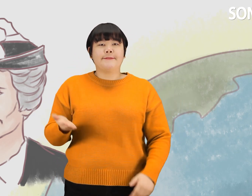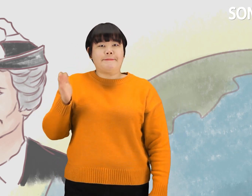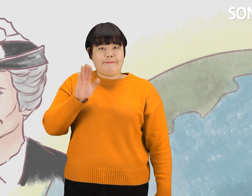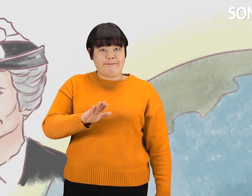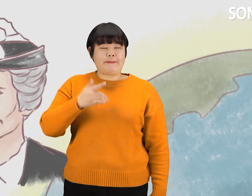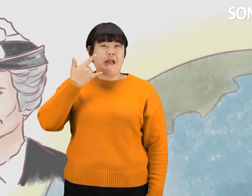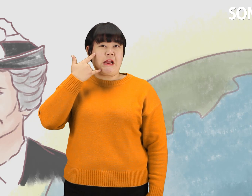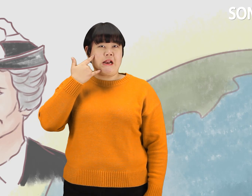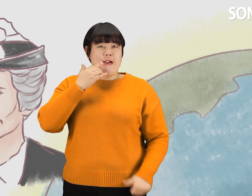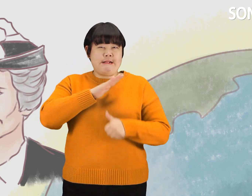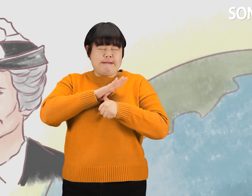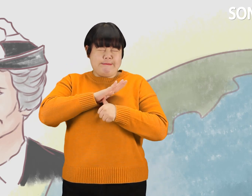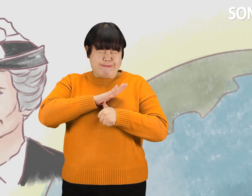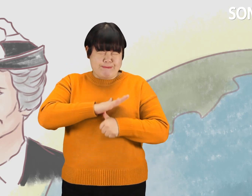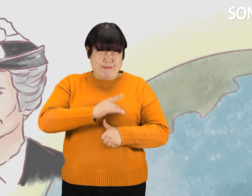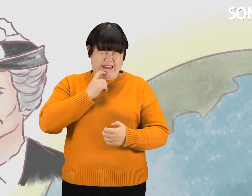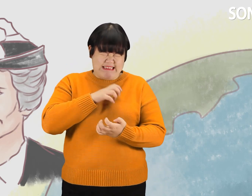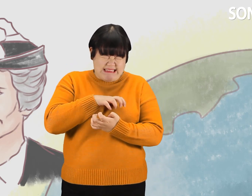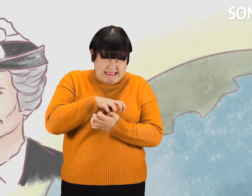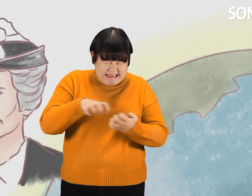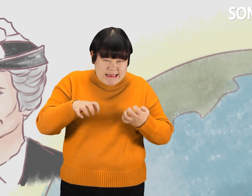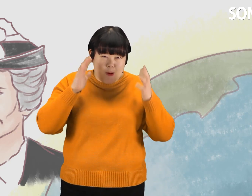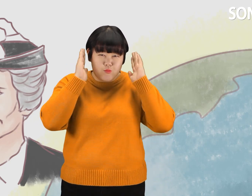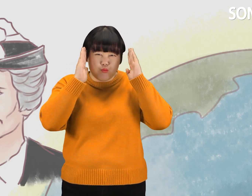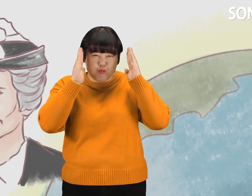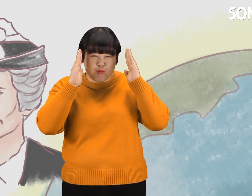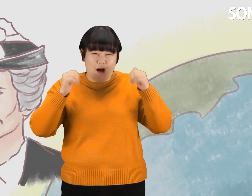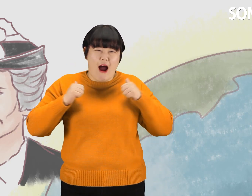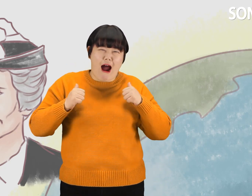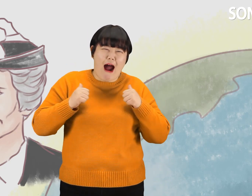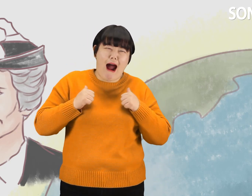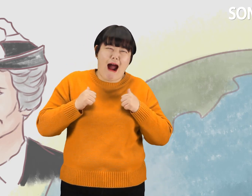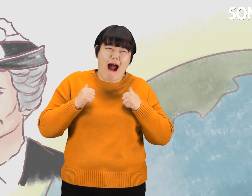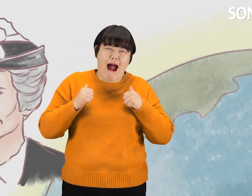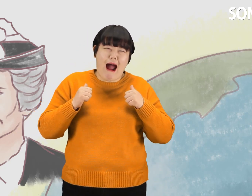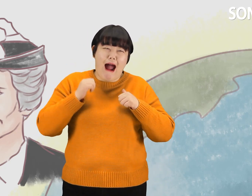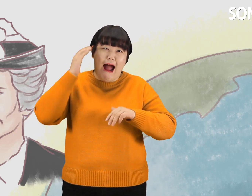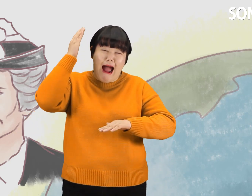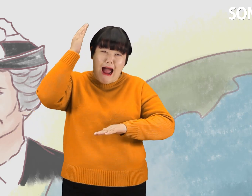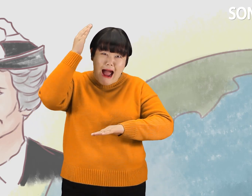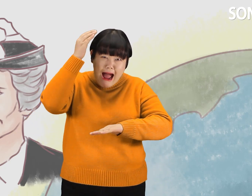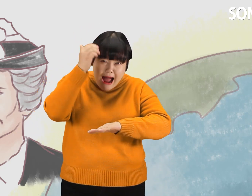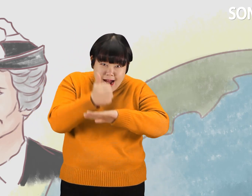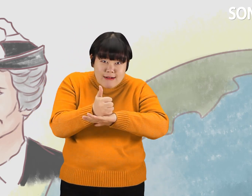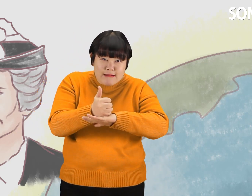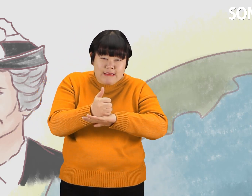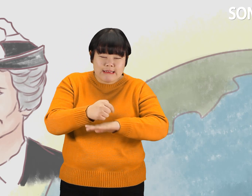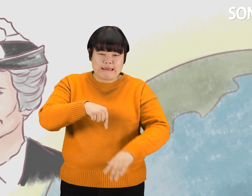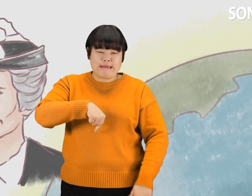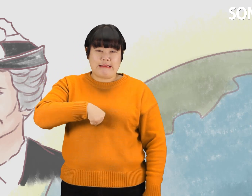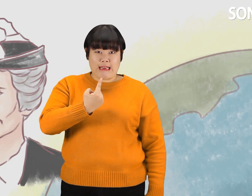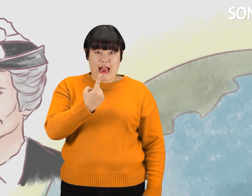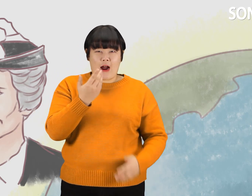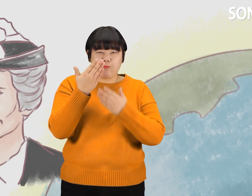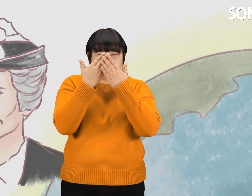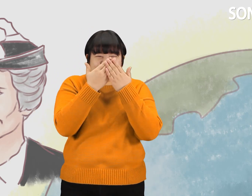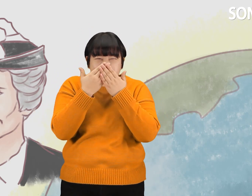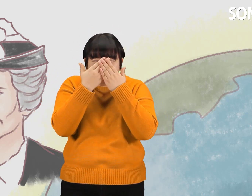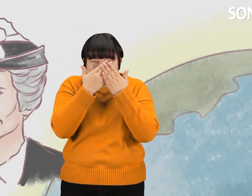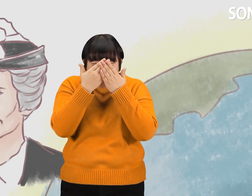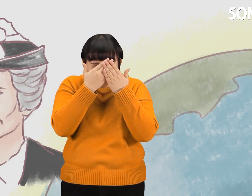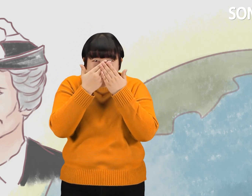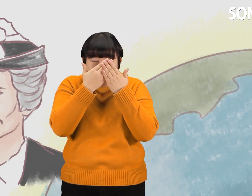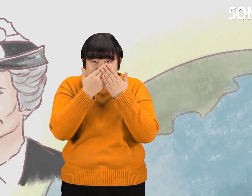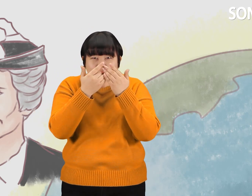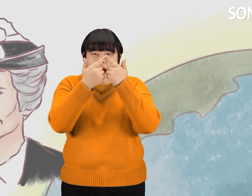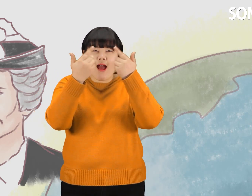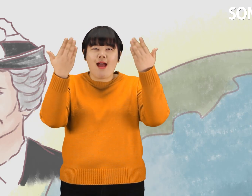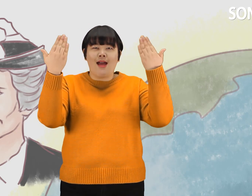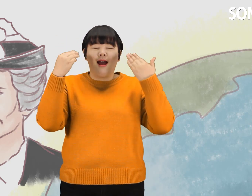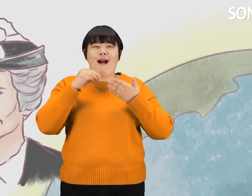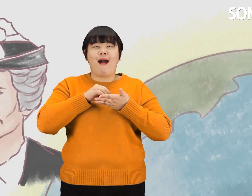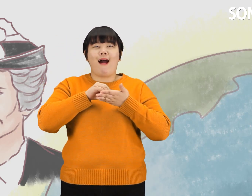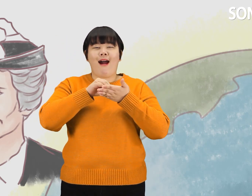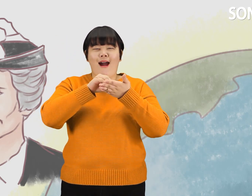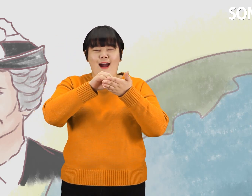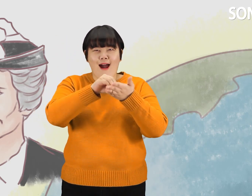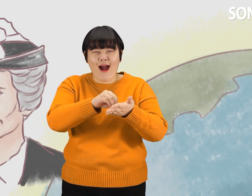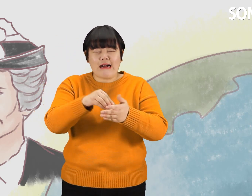しかし、ヘレンは歯を食いしばって勉強しました。